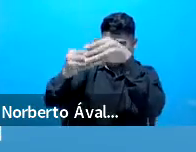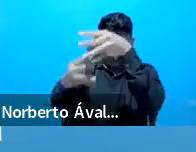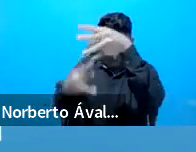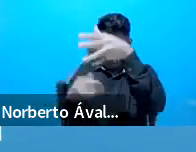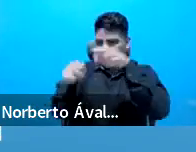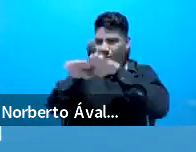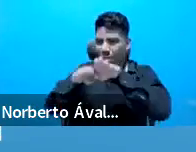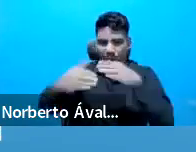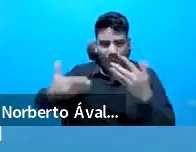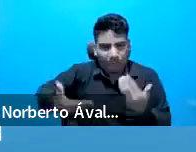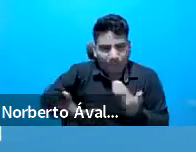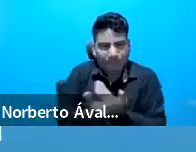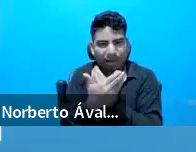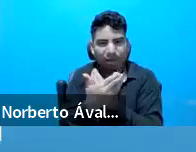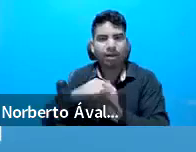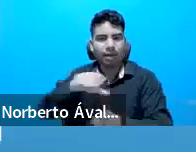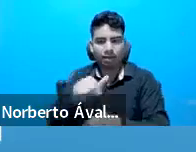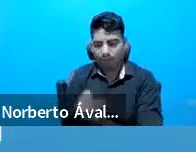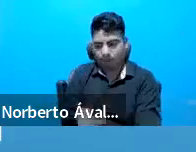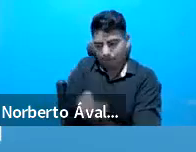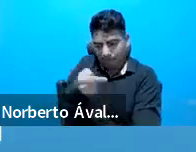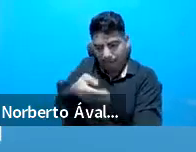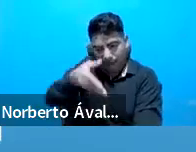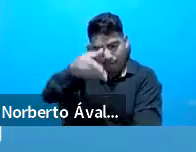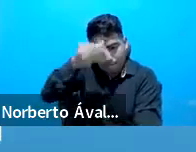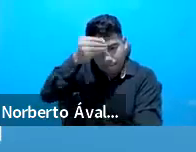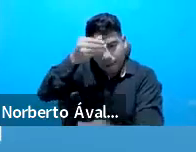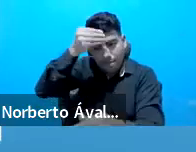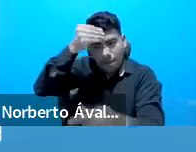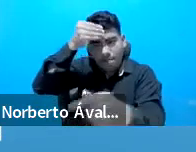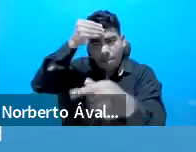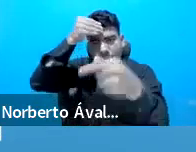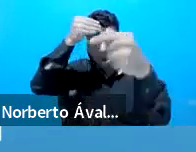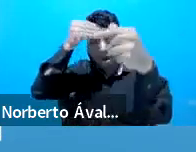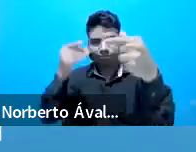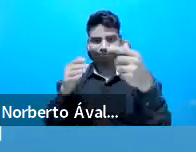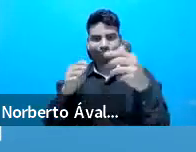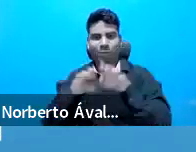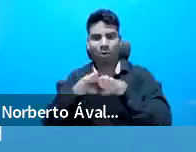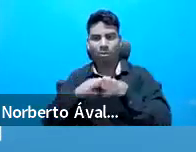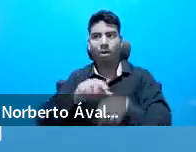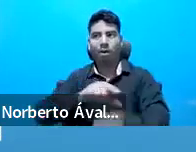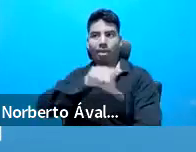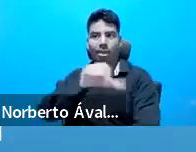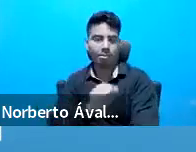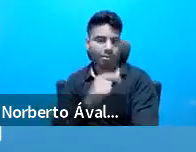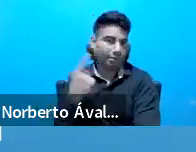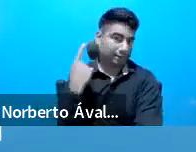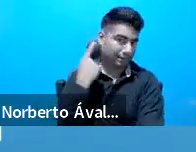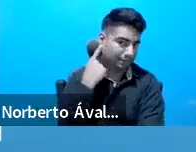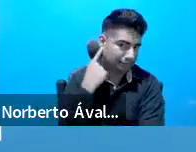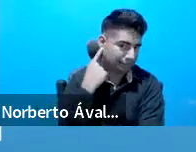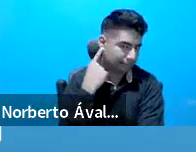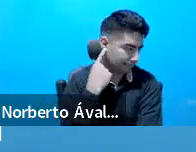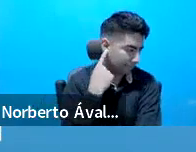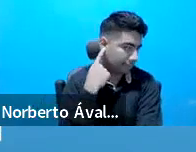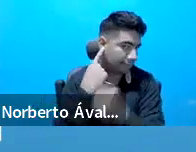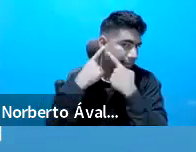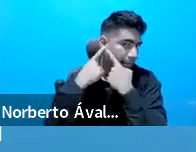y cuáles y cuáles se aprenden y cómo se aprenden , quién y respecto a que el oído